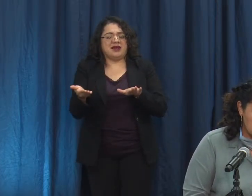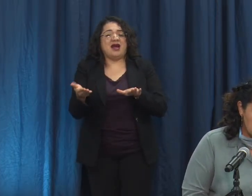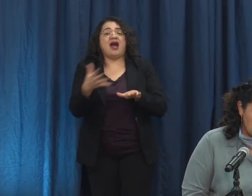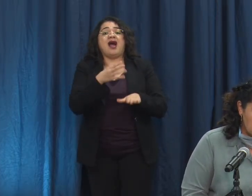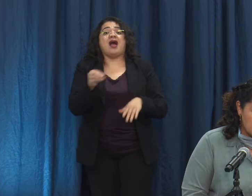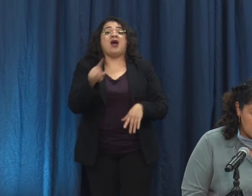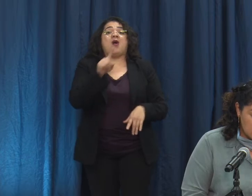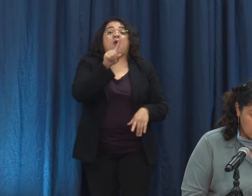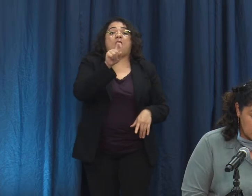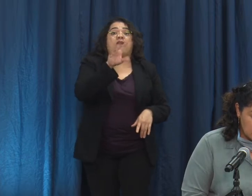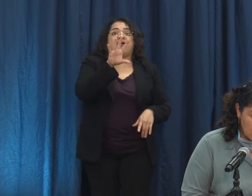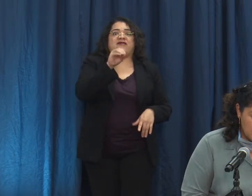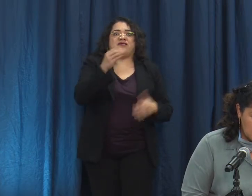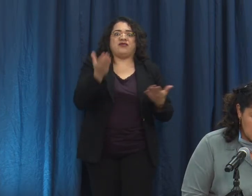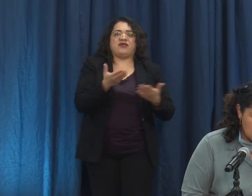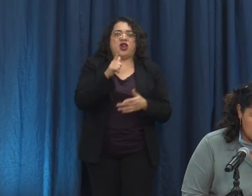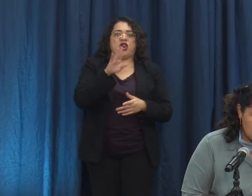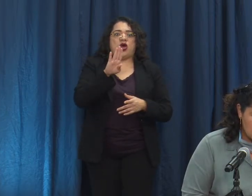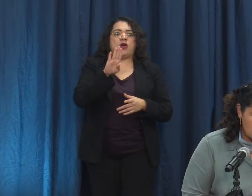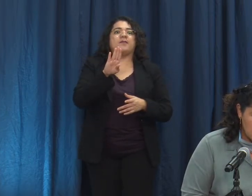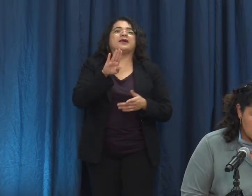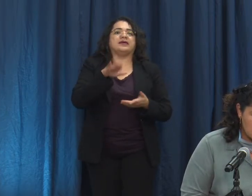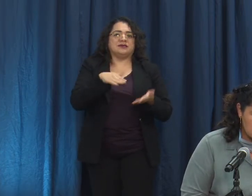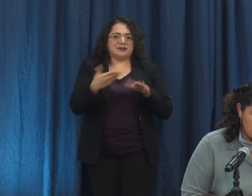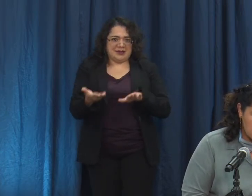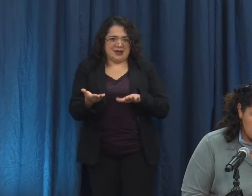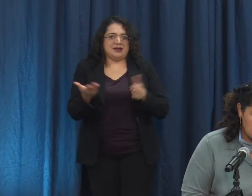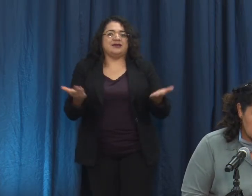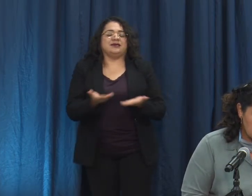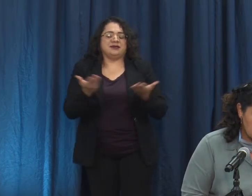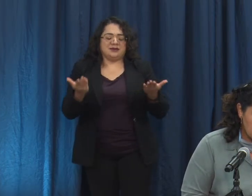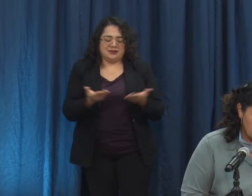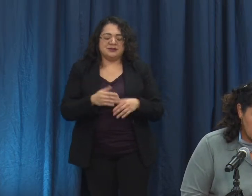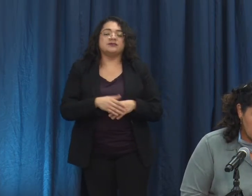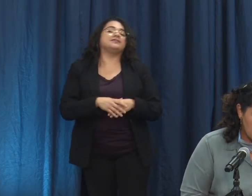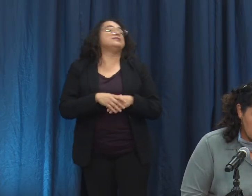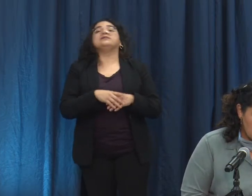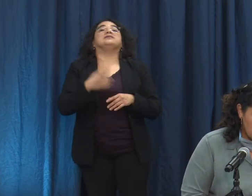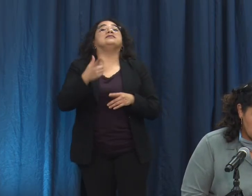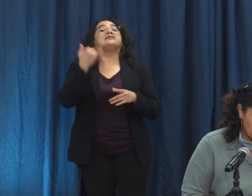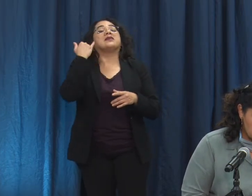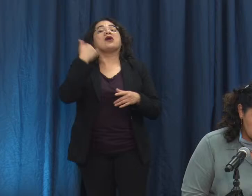desde entonces apprendi mo sobre los del Rios goes desde el AHA r es vs.